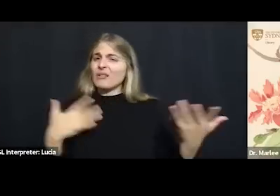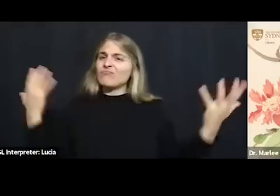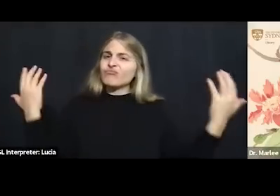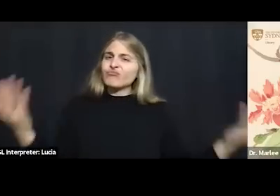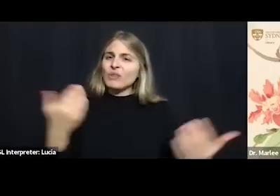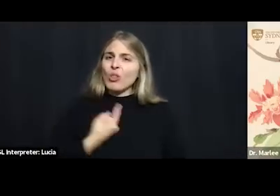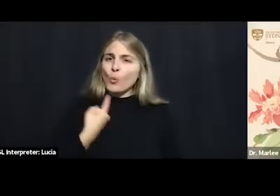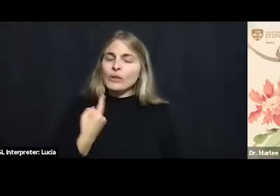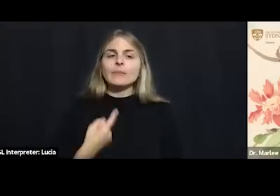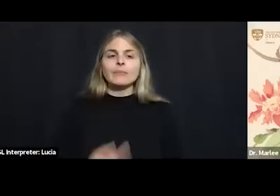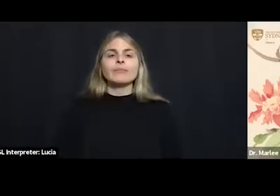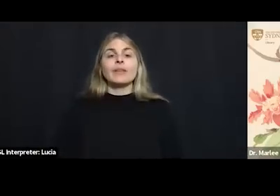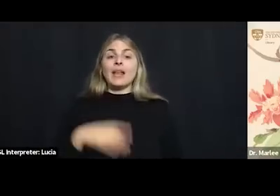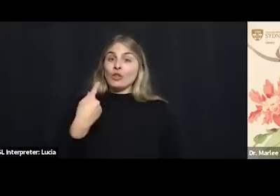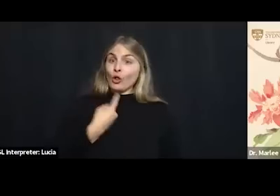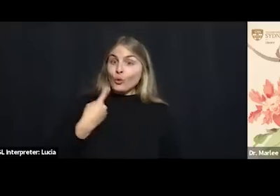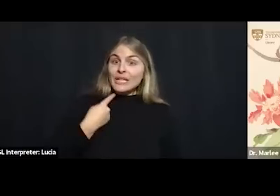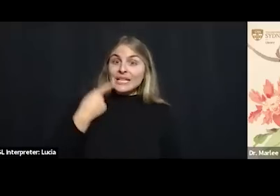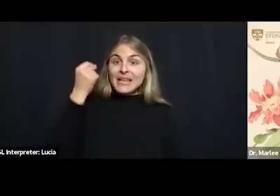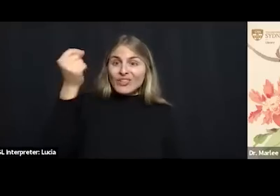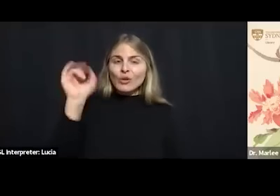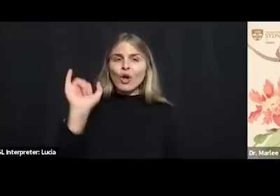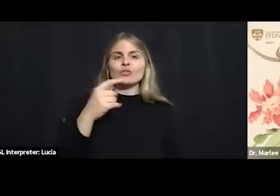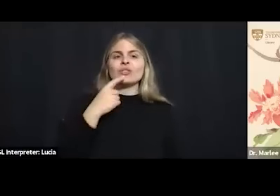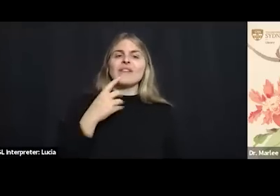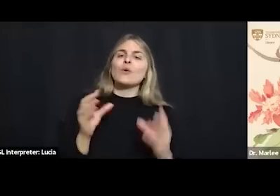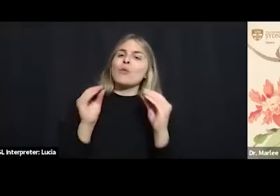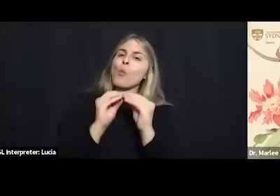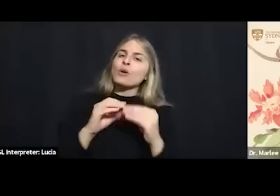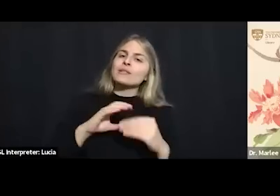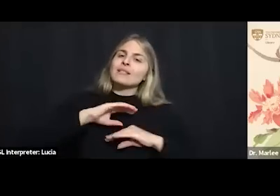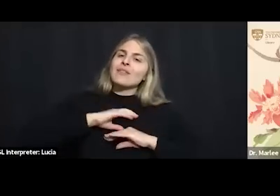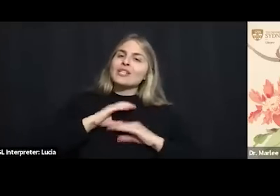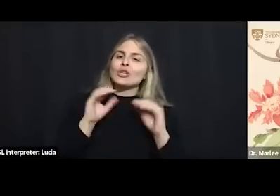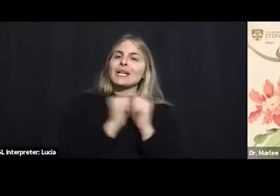Sin embargo, la teoría de la soledad también sugiere que una mayor satisfacción con una red reduce la soledad,